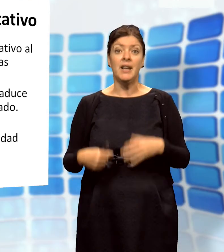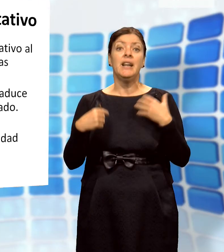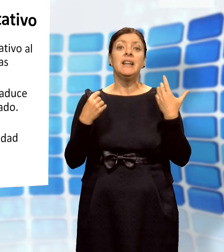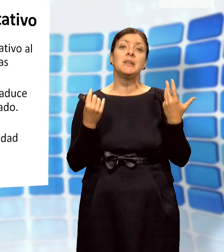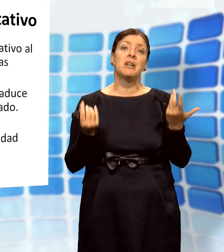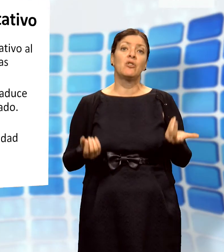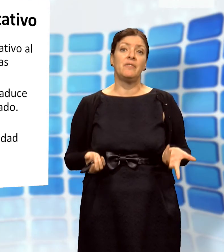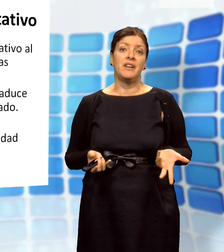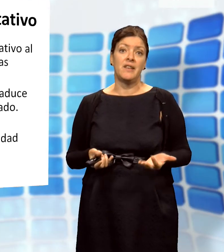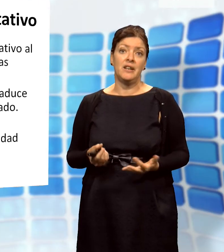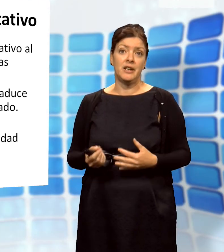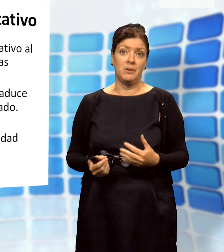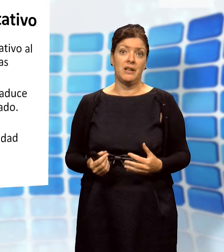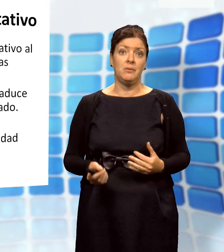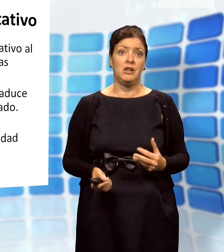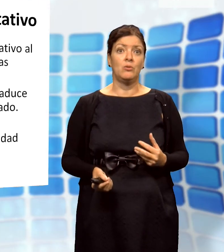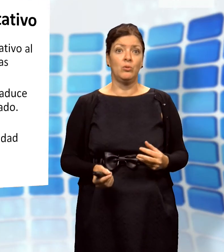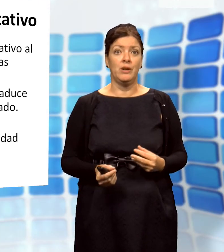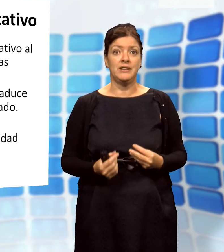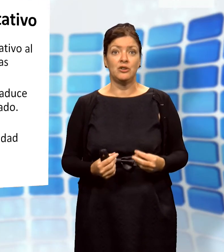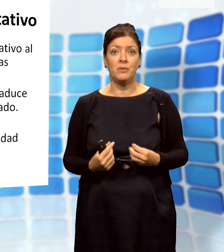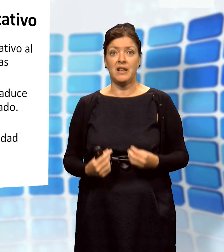Ese marco referencial e interpretativo de la cultura es a su vez